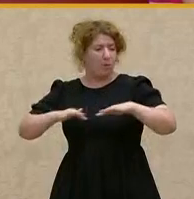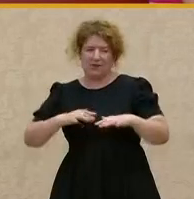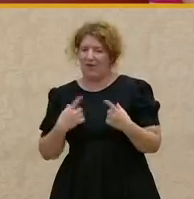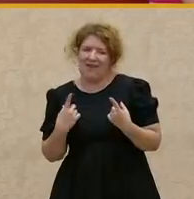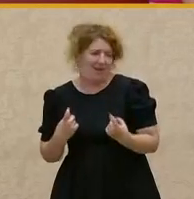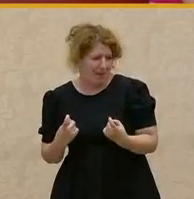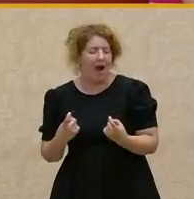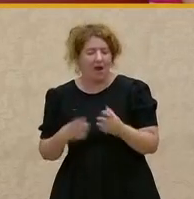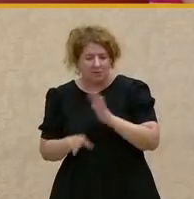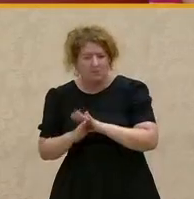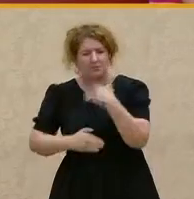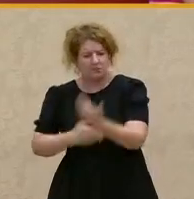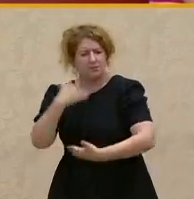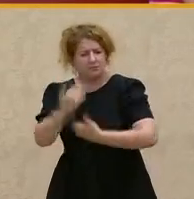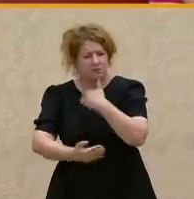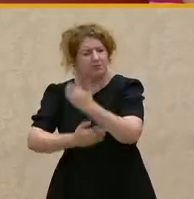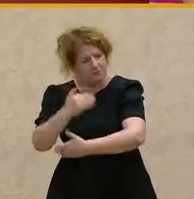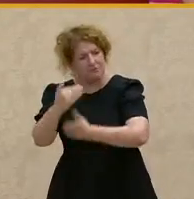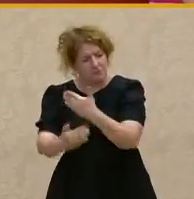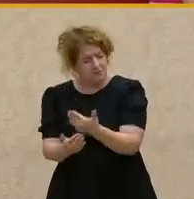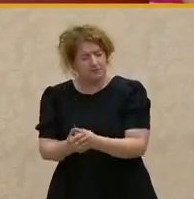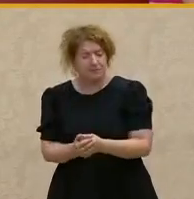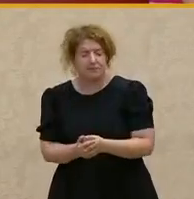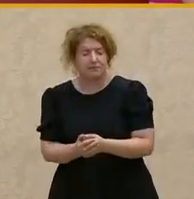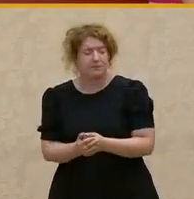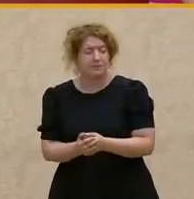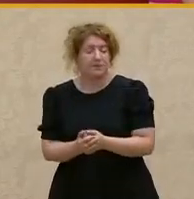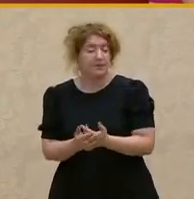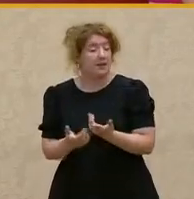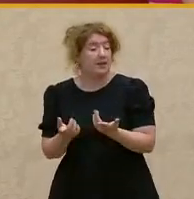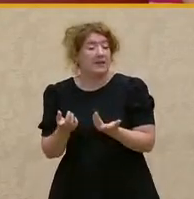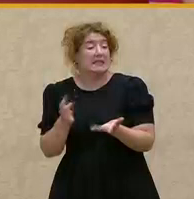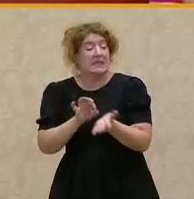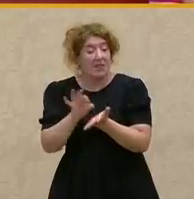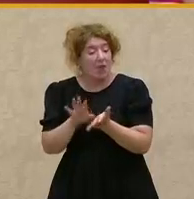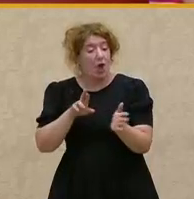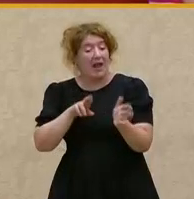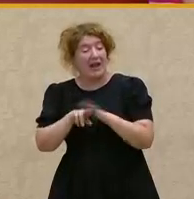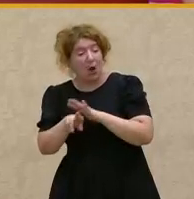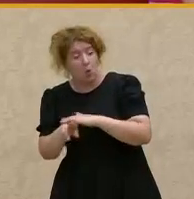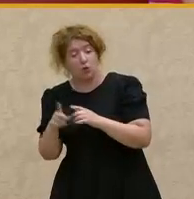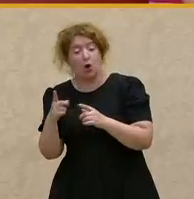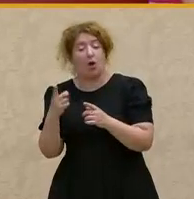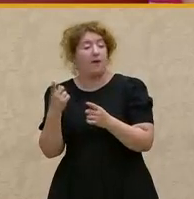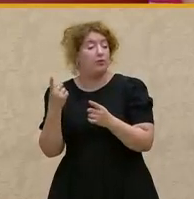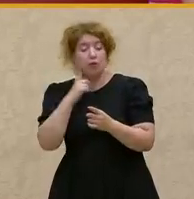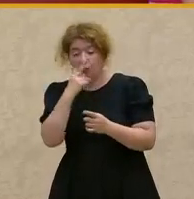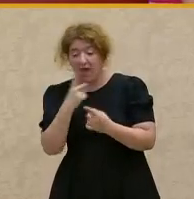avanzar y lograr la puesta en marcha de servicios, recursos y apoyos para las personas sordociegas.